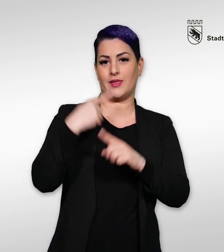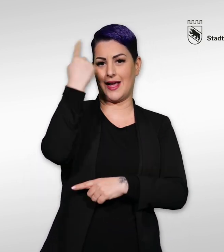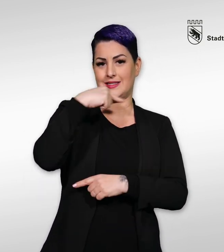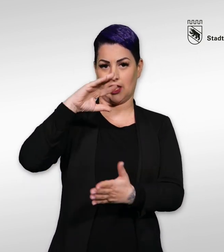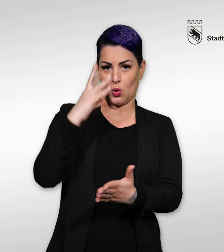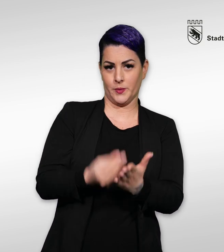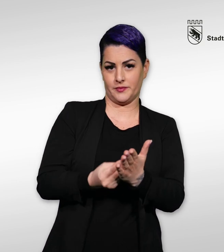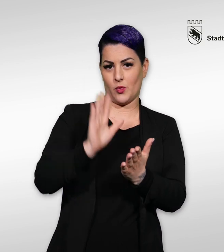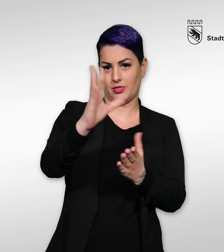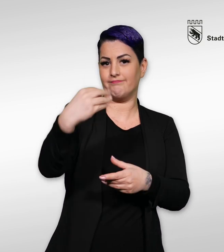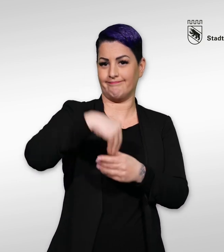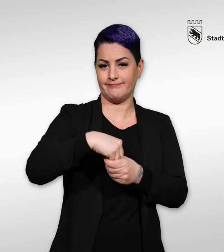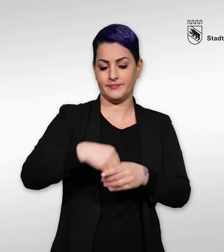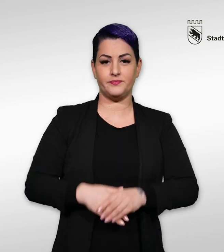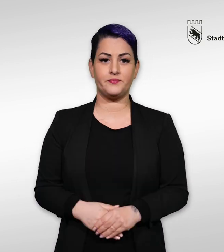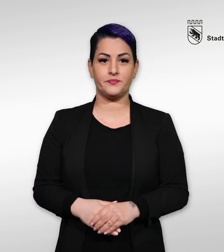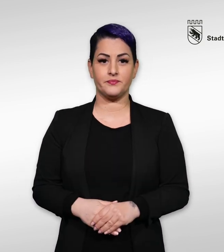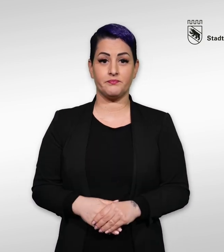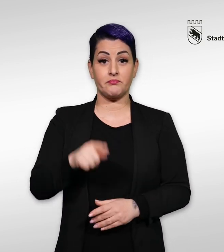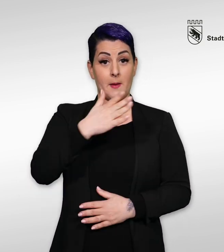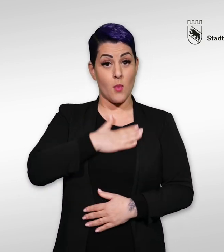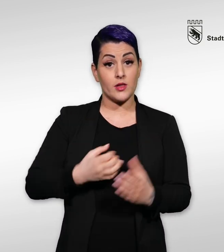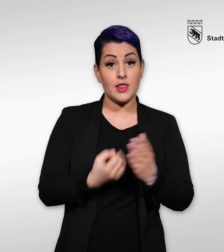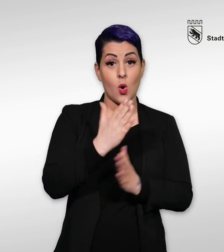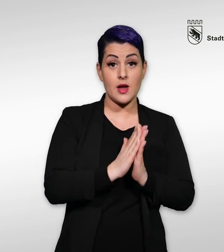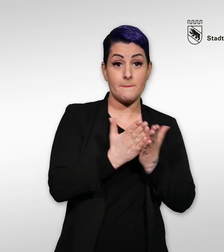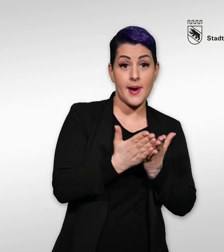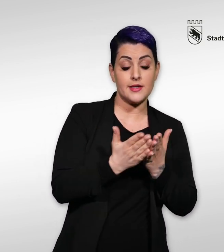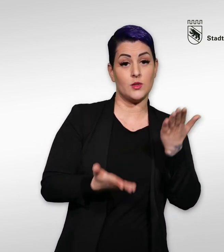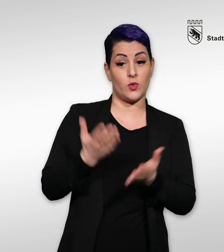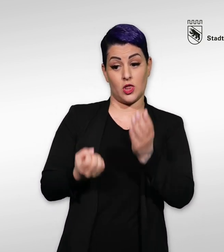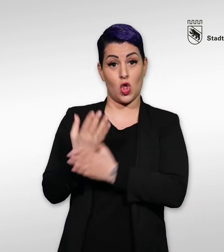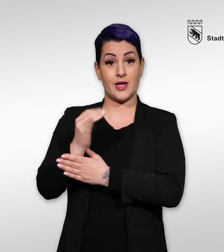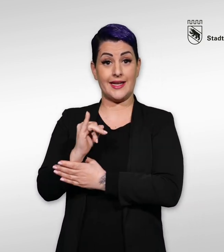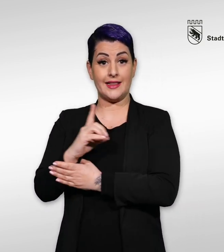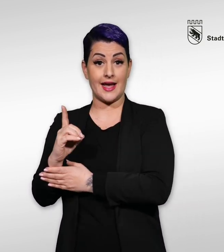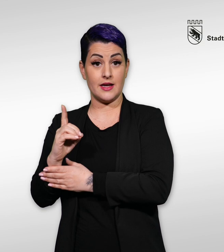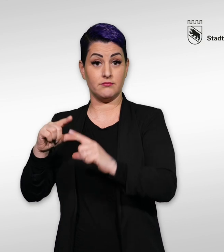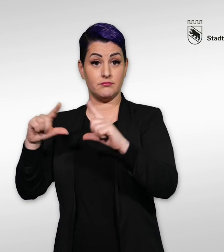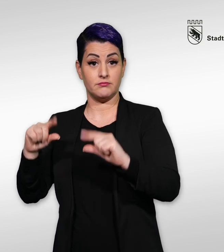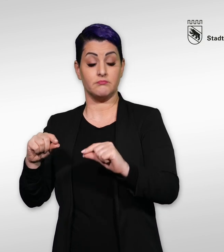und ein Gesichtsbild elektronisch gespeichert sind. Möchten Sie einen neuen Pass oder eine Identitätskarte haben?